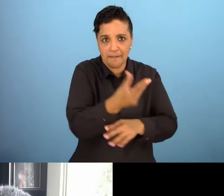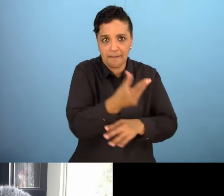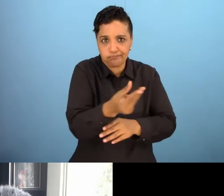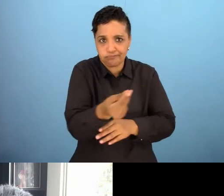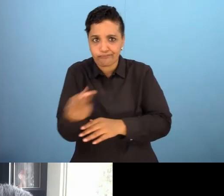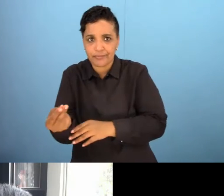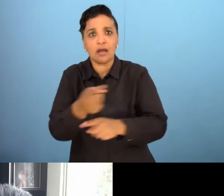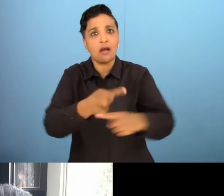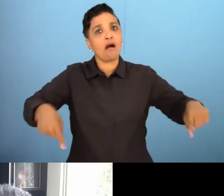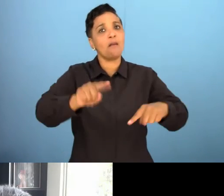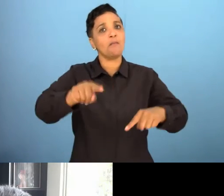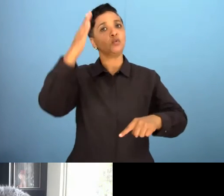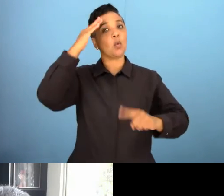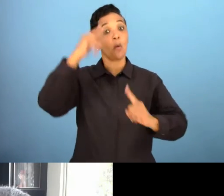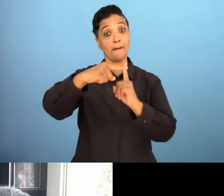La segunda recomendación es que se debe desarrollar una adecuada campaña de vacunación en la que se socialice sobre los beneficios de estar vacunado.